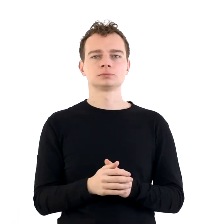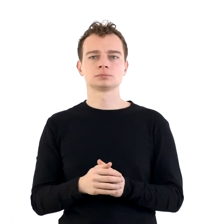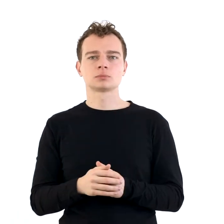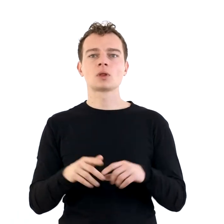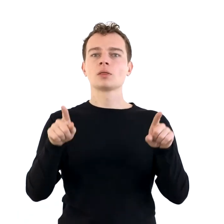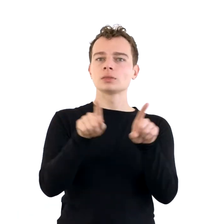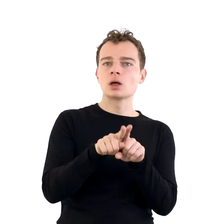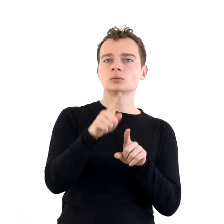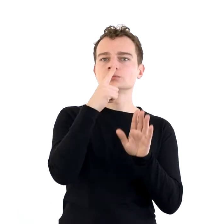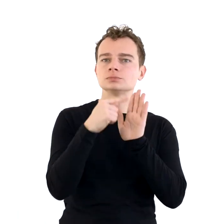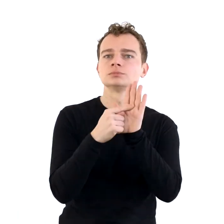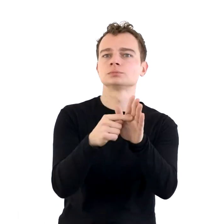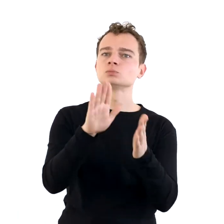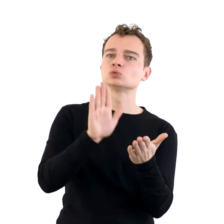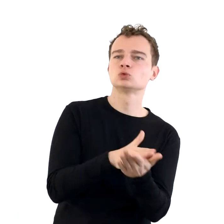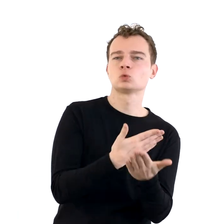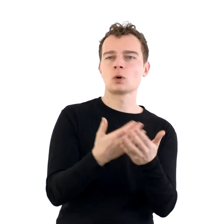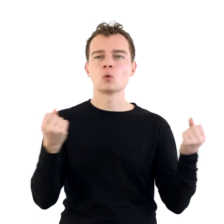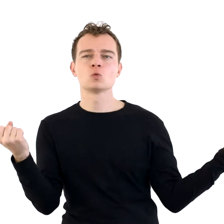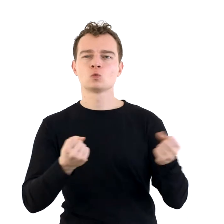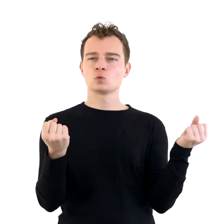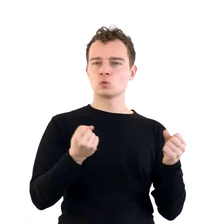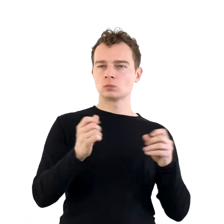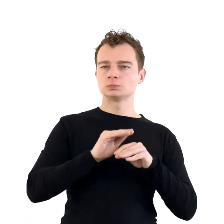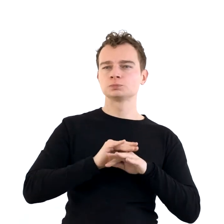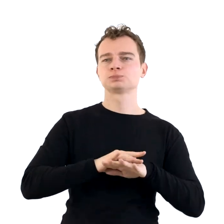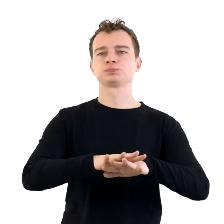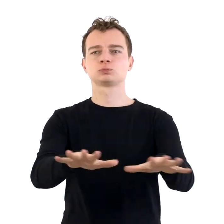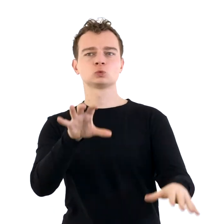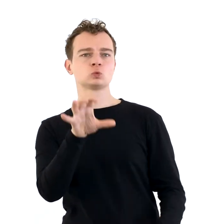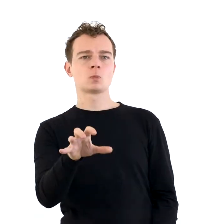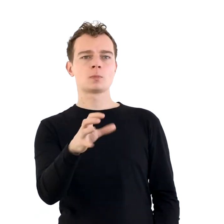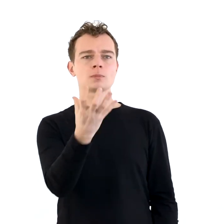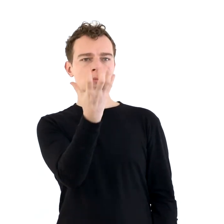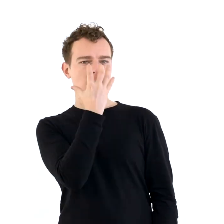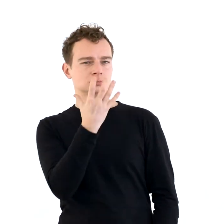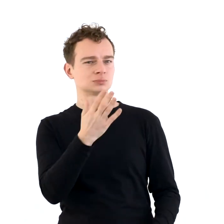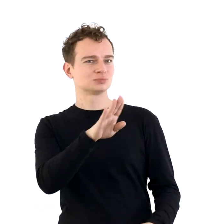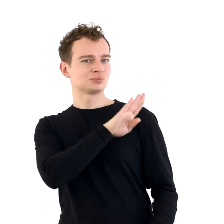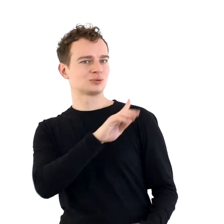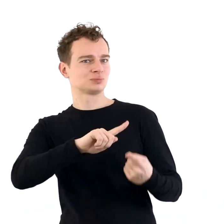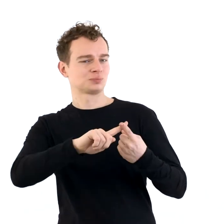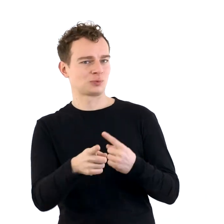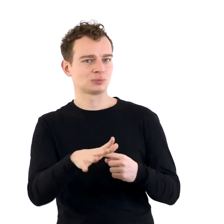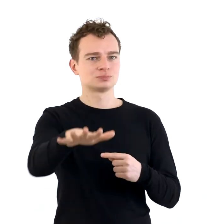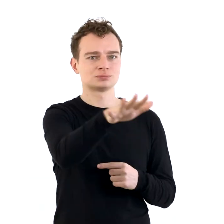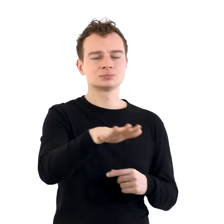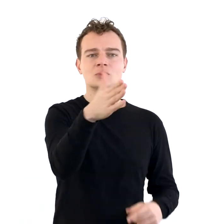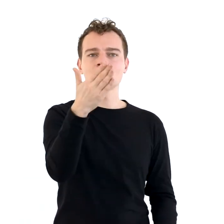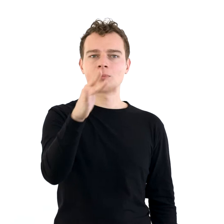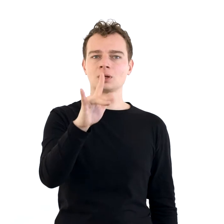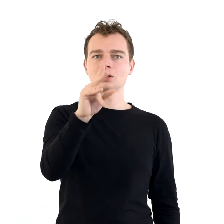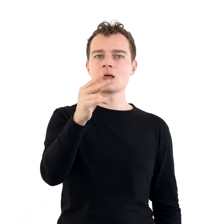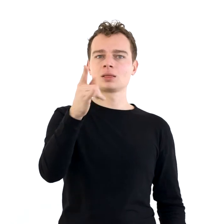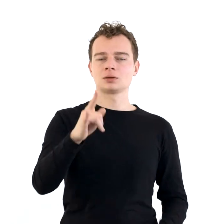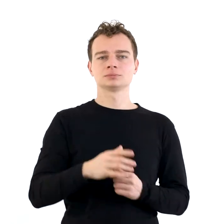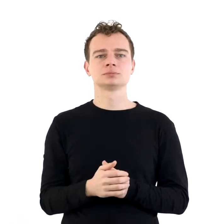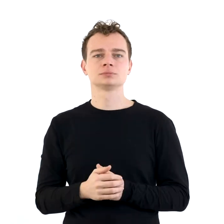a także najbardziej spopularyzowanym przykładem pośmiertnych masek mykeńskich.